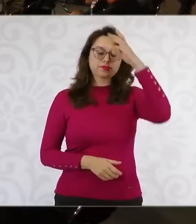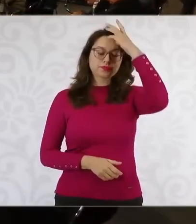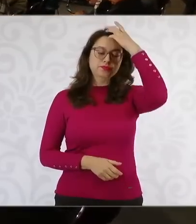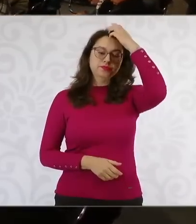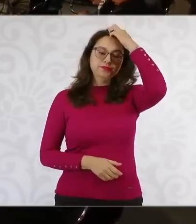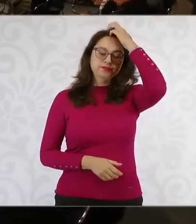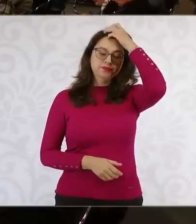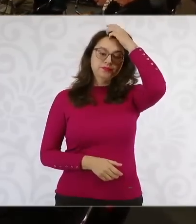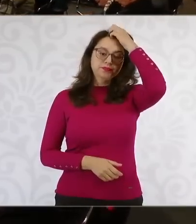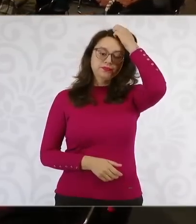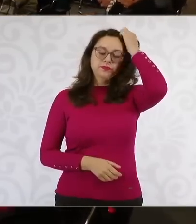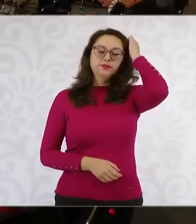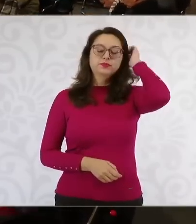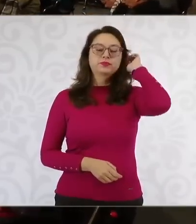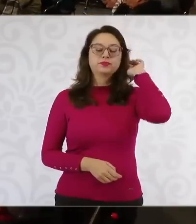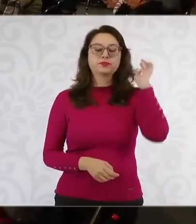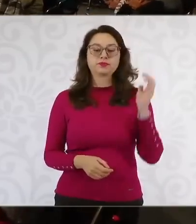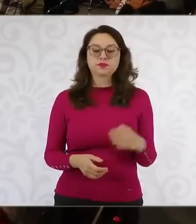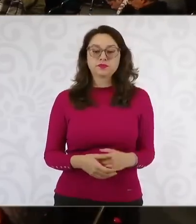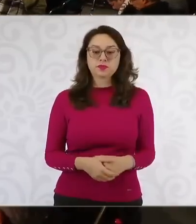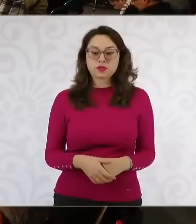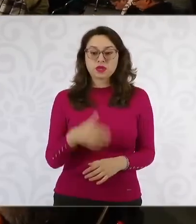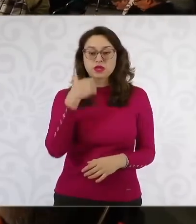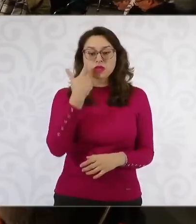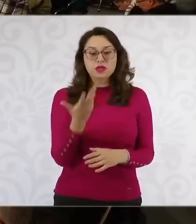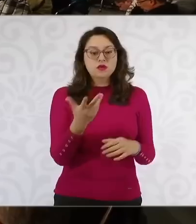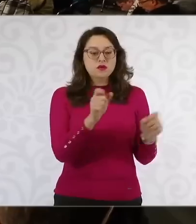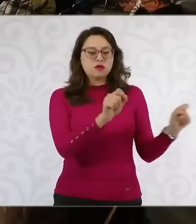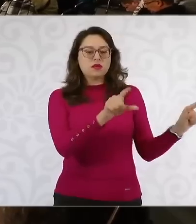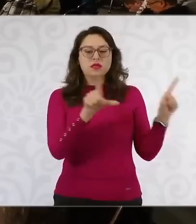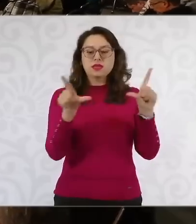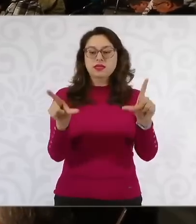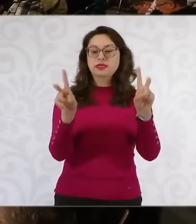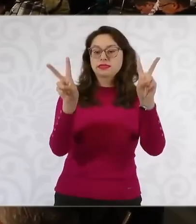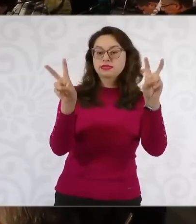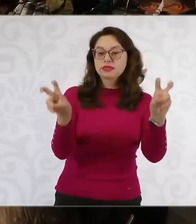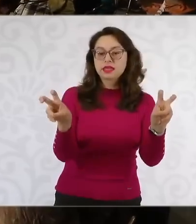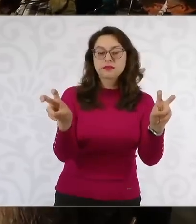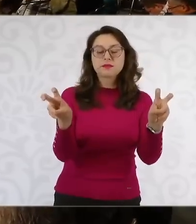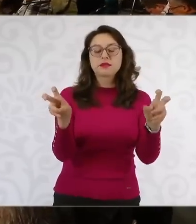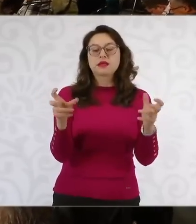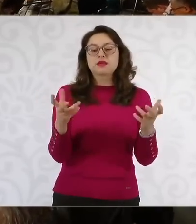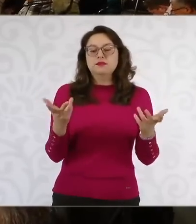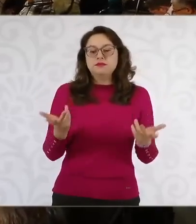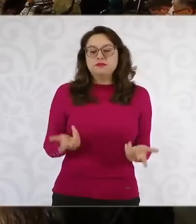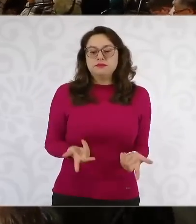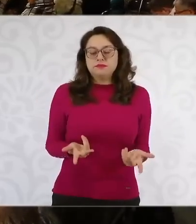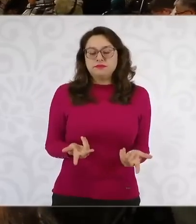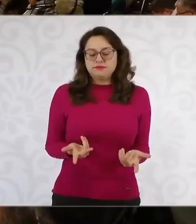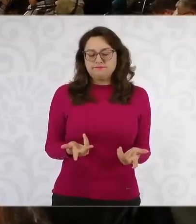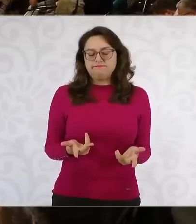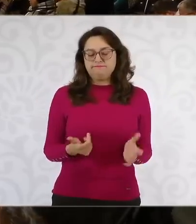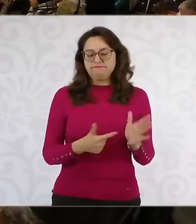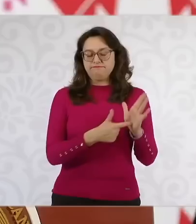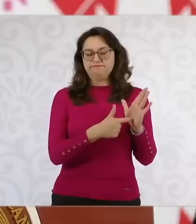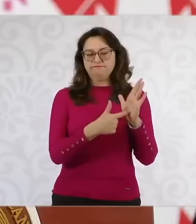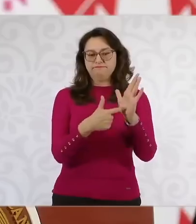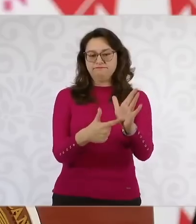indicadores Porque también se descose la